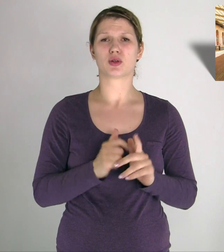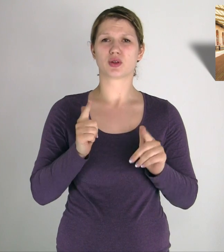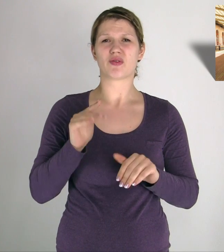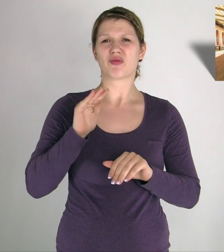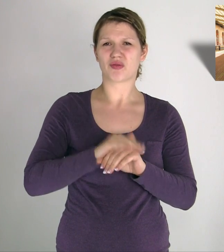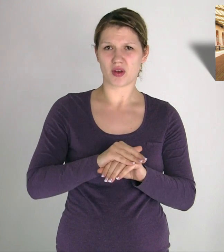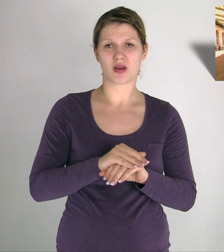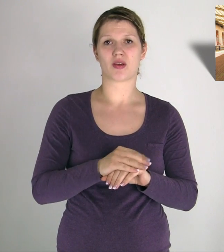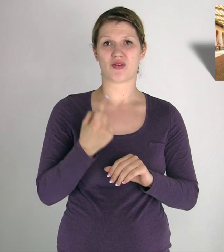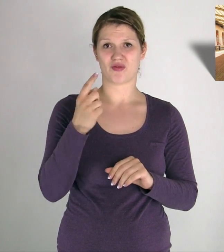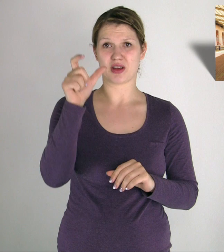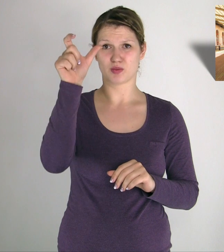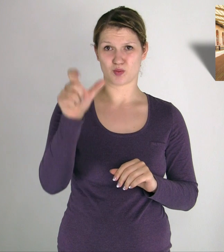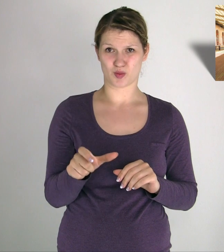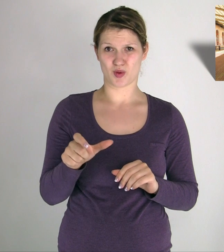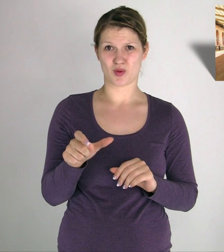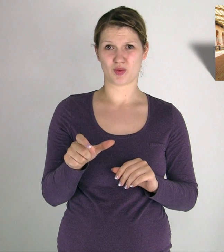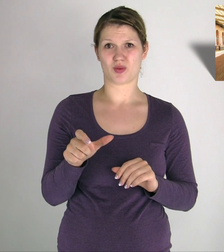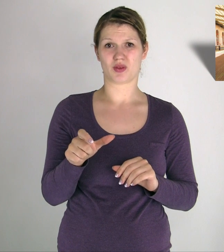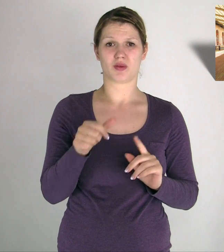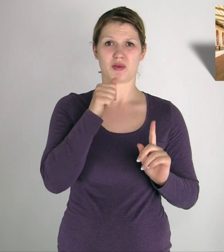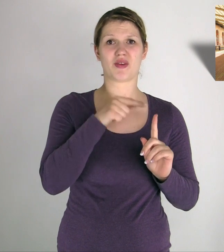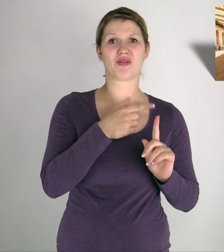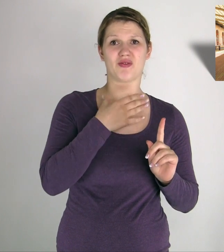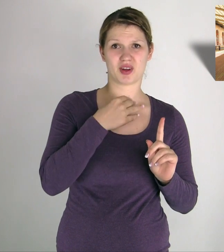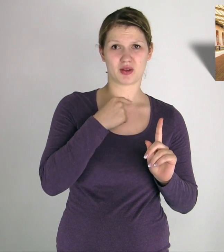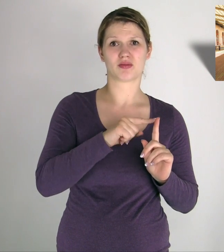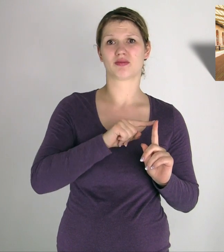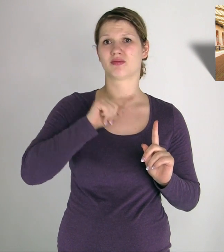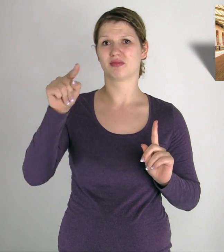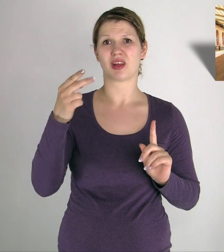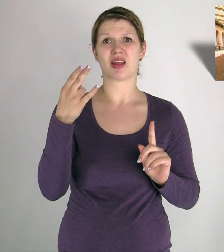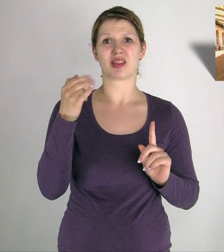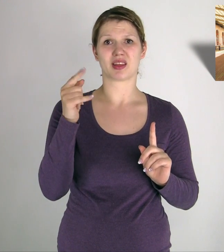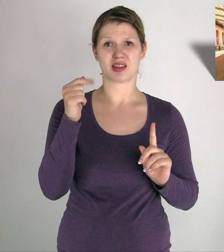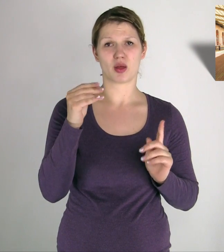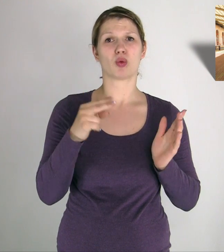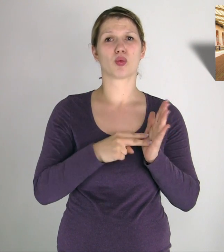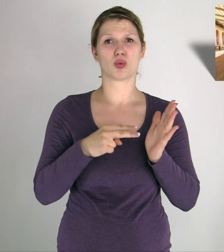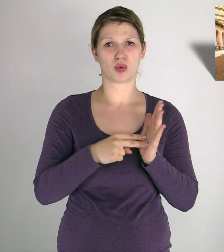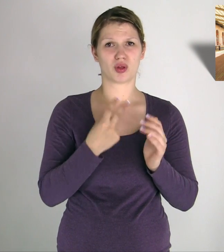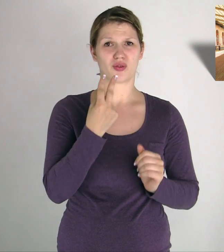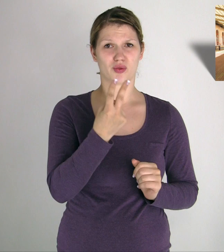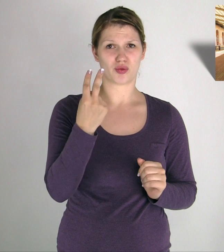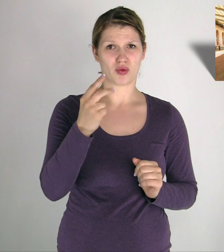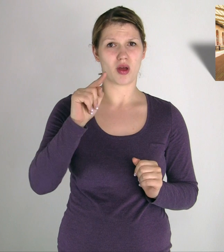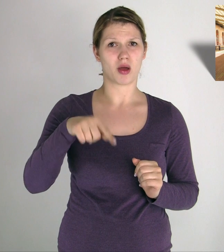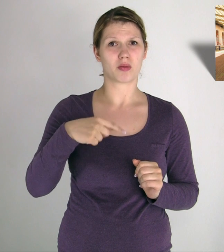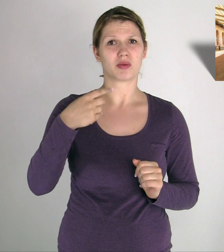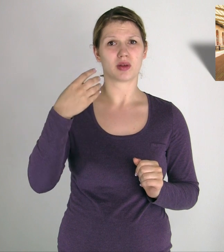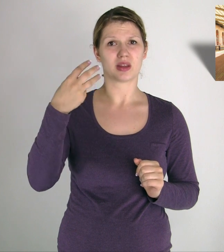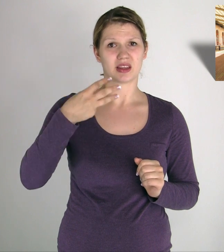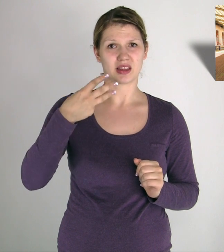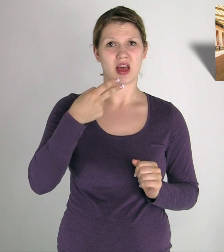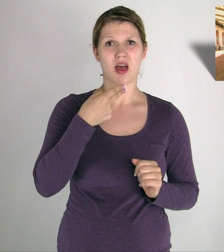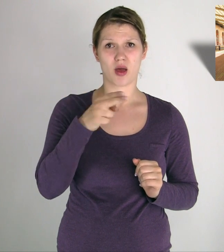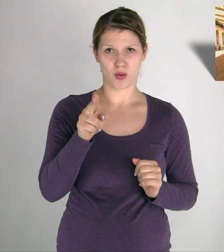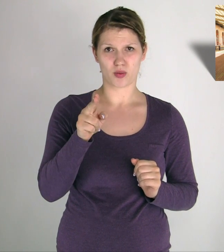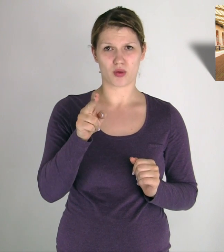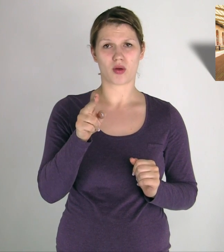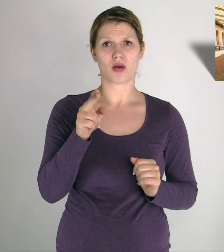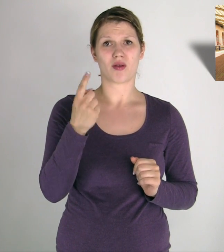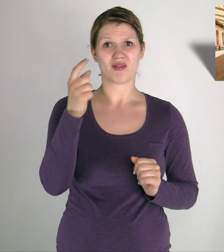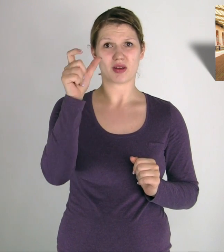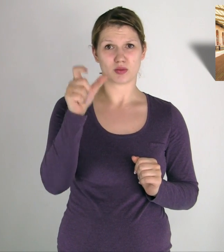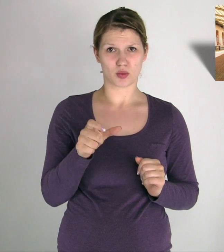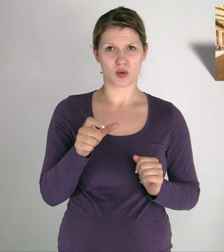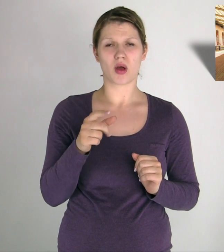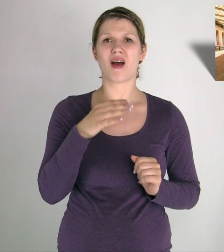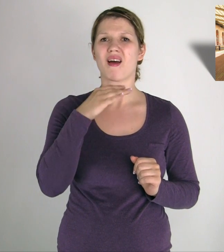Žmogui nuvykti į Nidą kelionė kainuoja 22,30 eur.